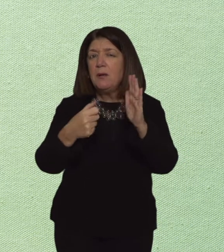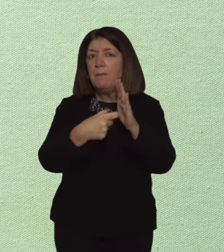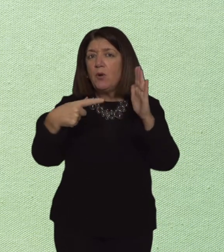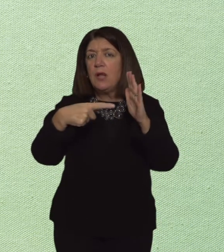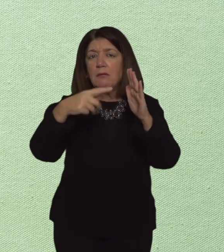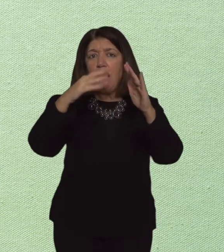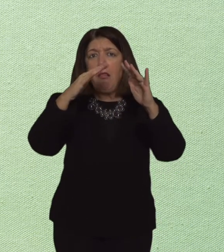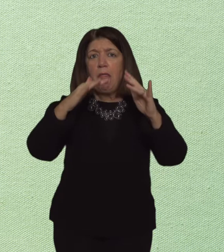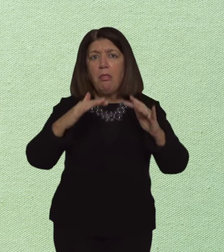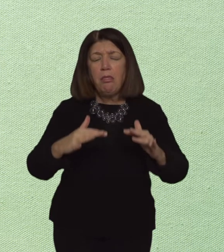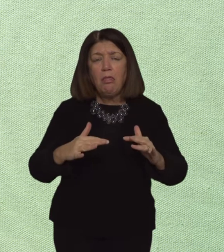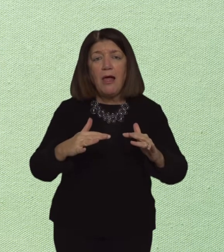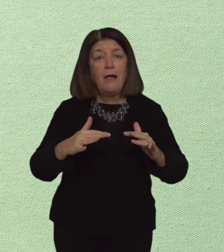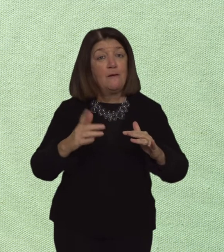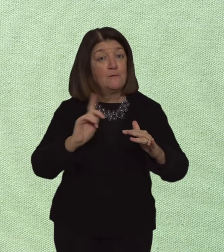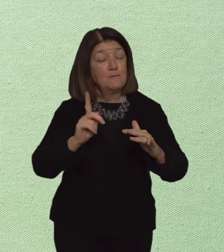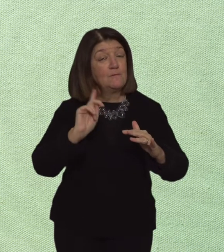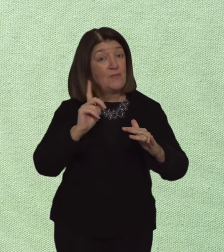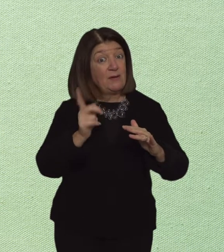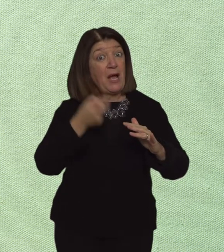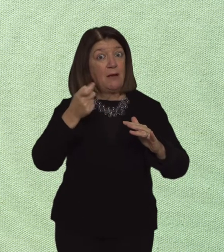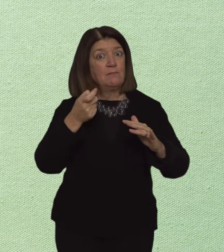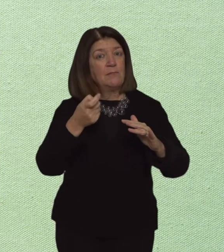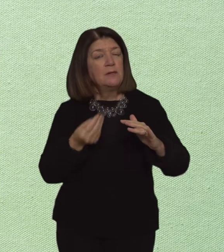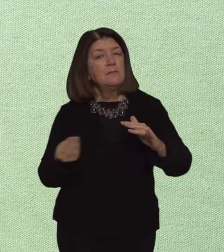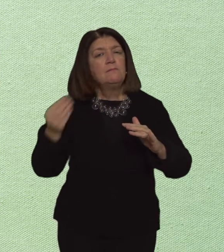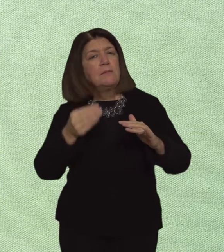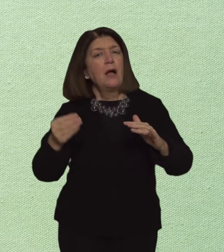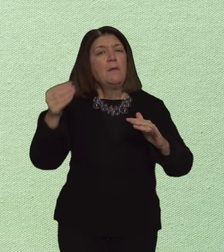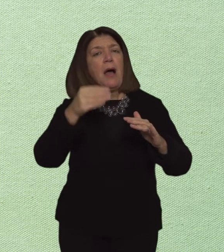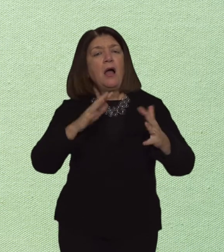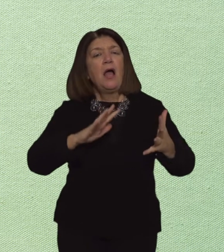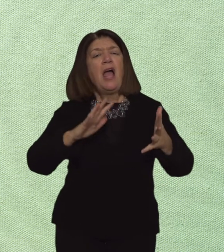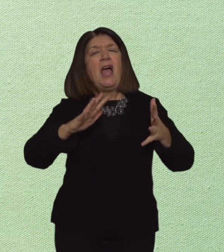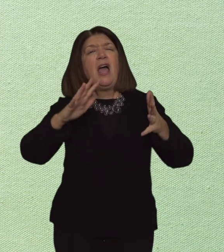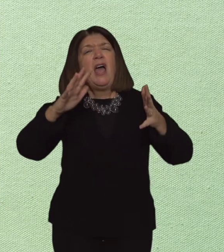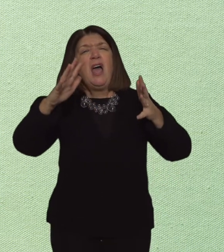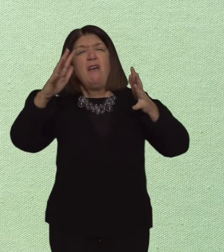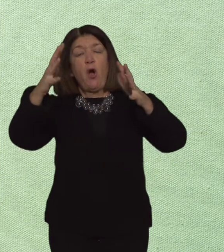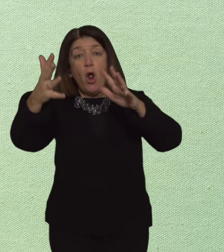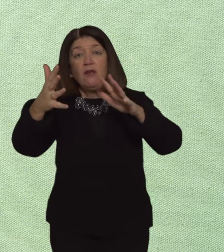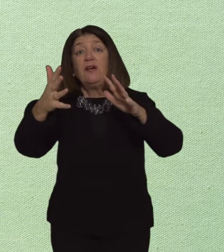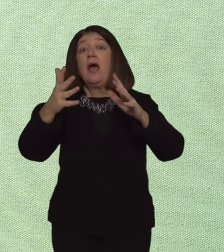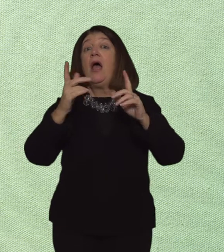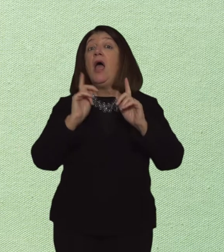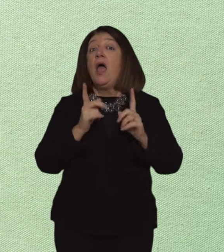evolvere nel superamento, nel tentativo di essere sempre, passatemi il termine, aggiornati rispetto alle